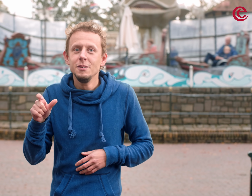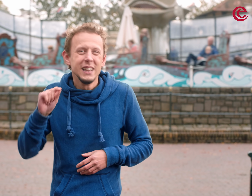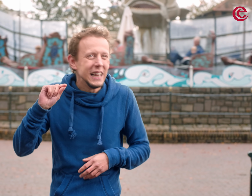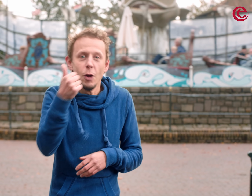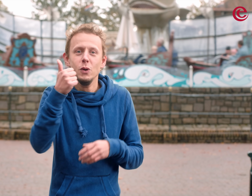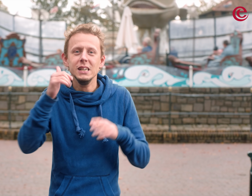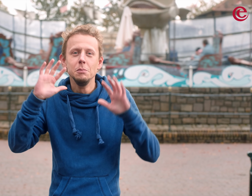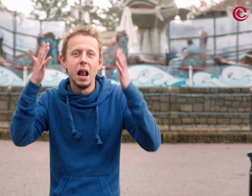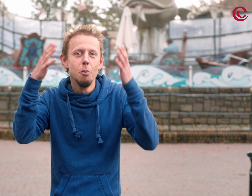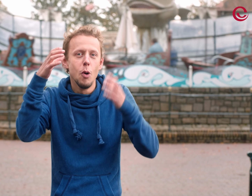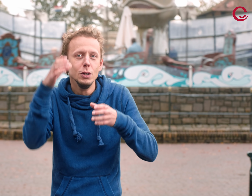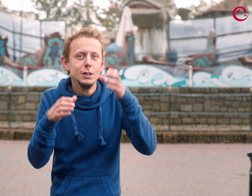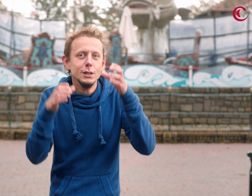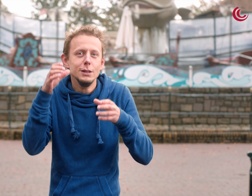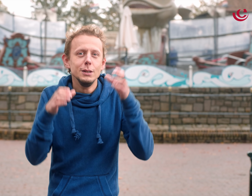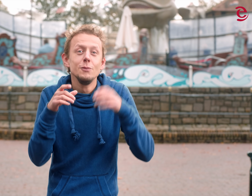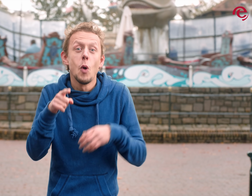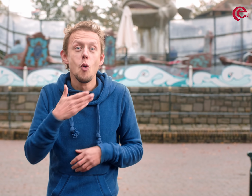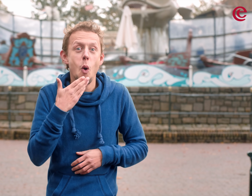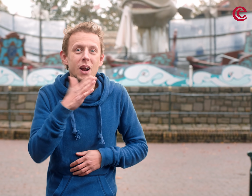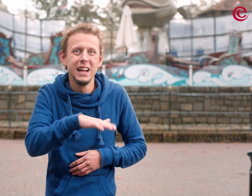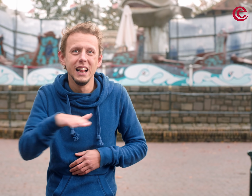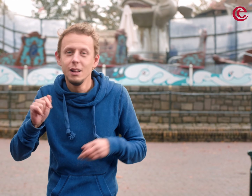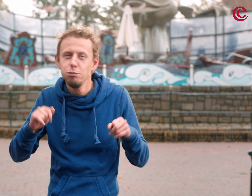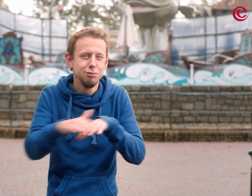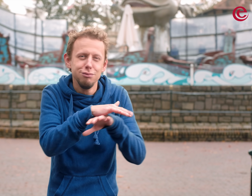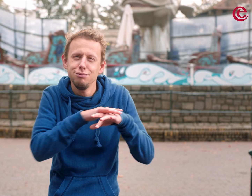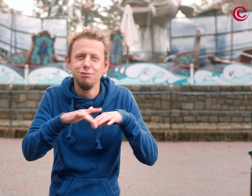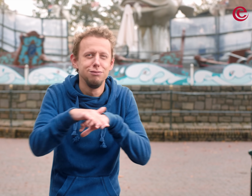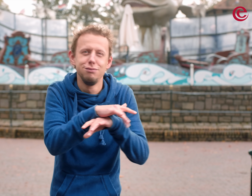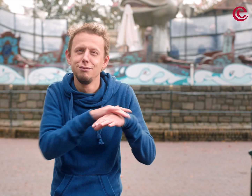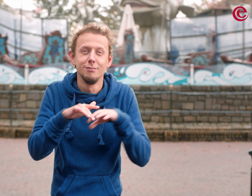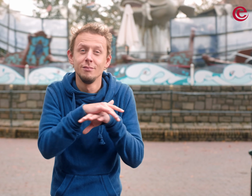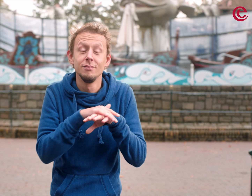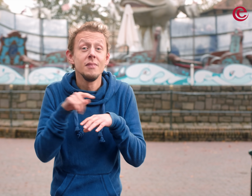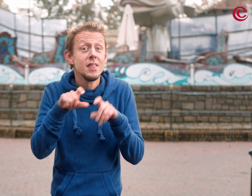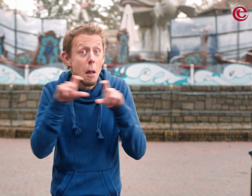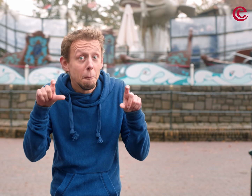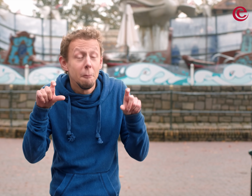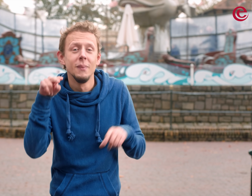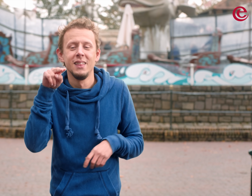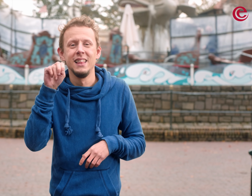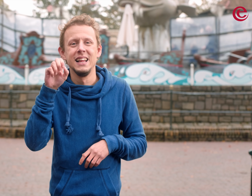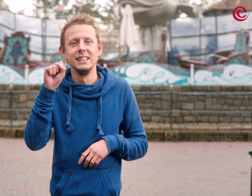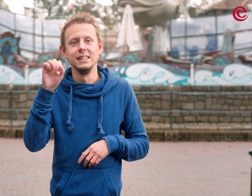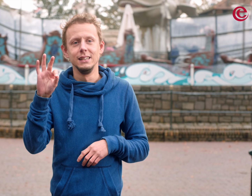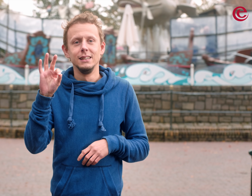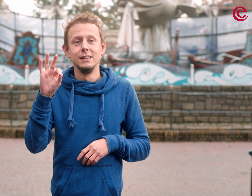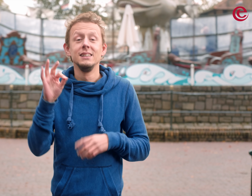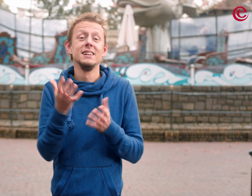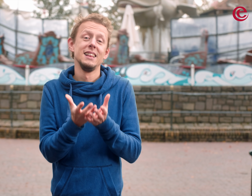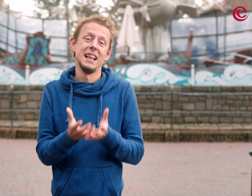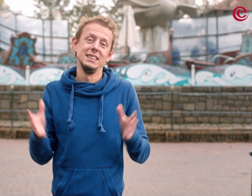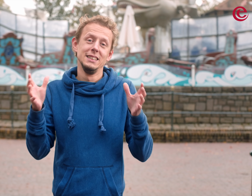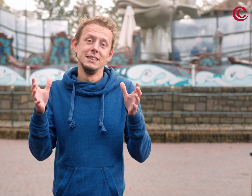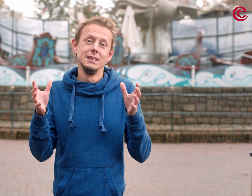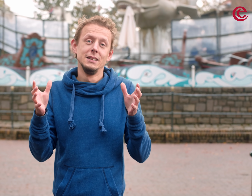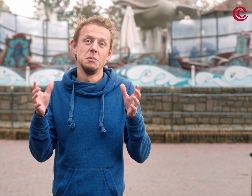Een nieuw speelbos voor jonge kinderen en dat heet: 'Nest!'